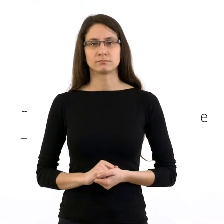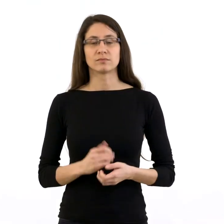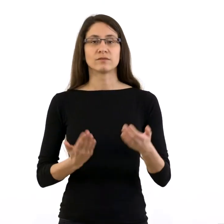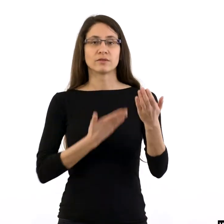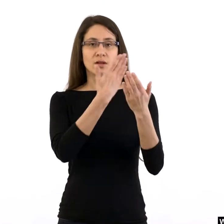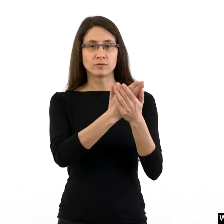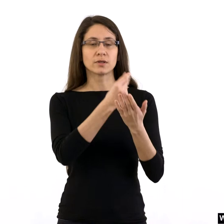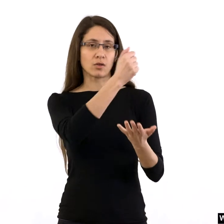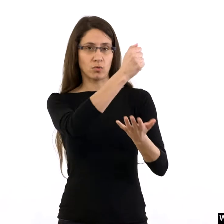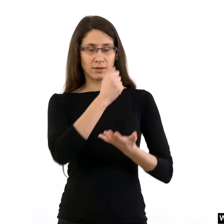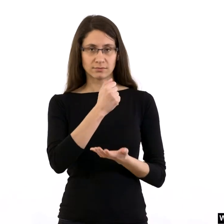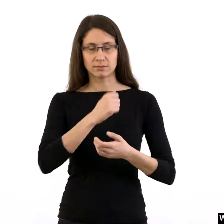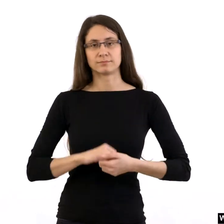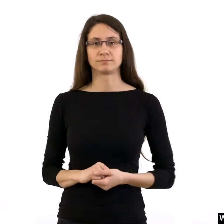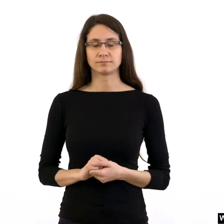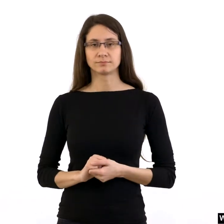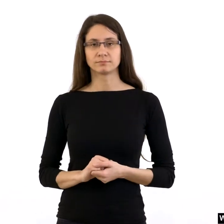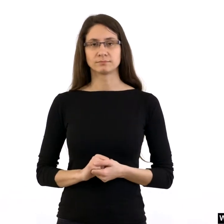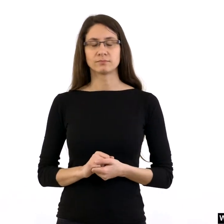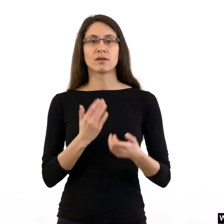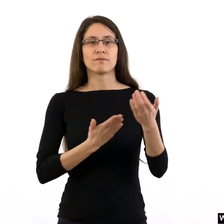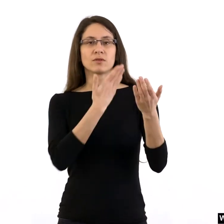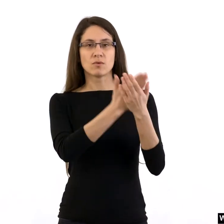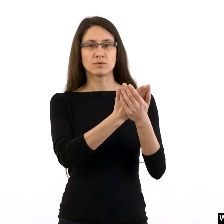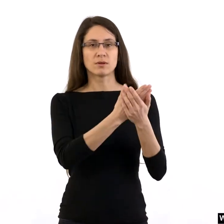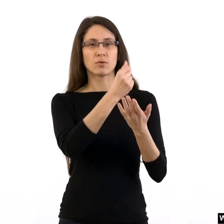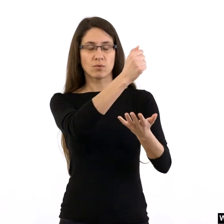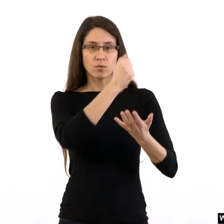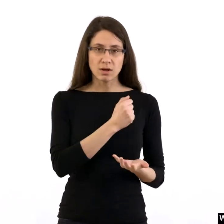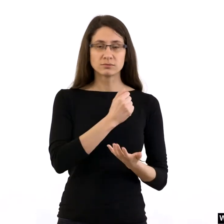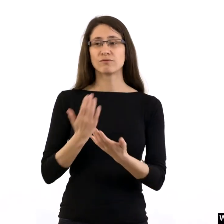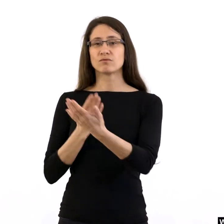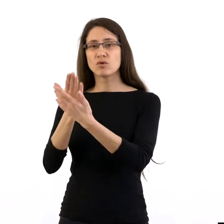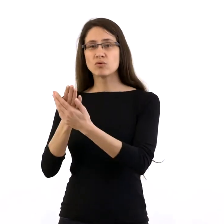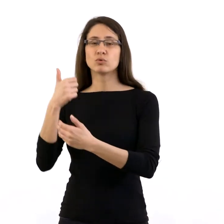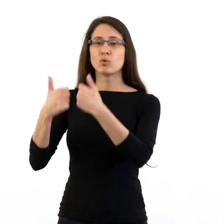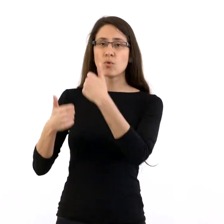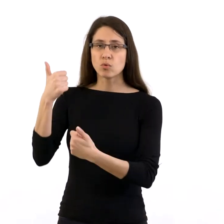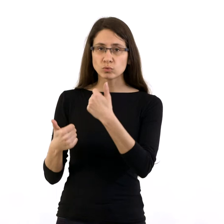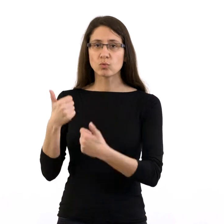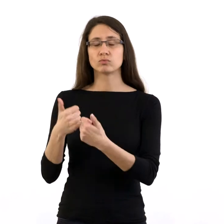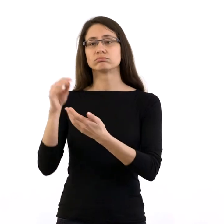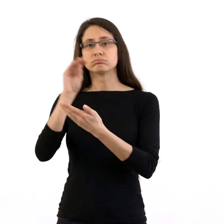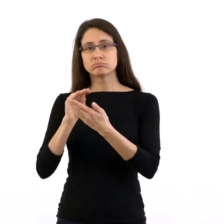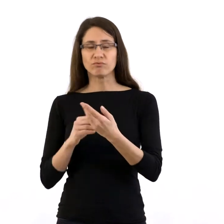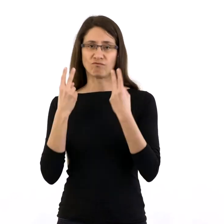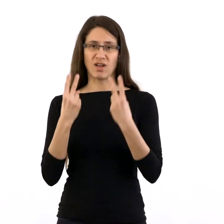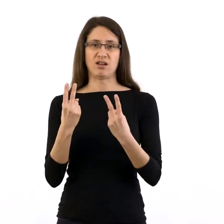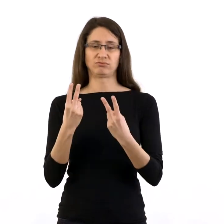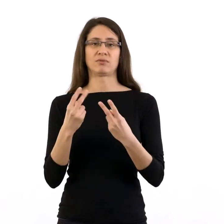Składanie wniosku o dotacje – najważniejsze informacje Napisanie wniosku o dofinansowanie jest bardzo ważne.